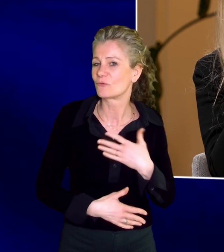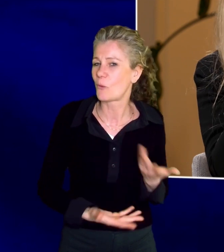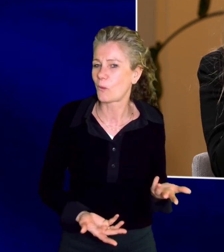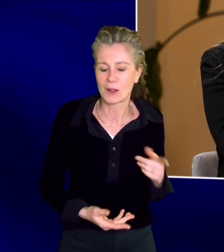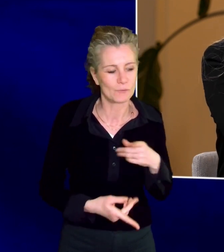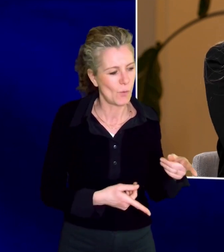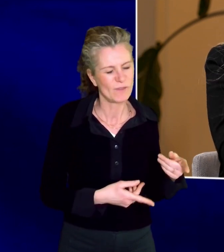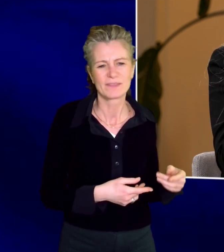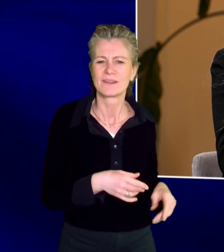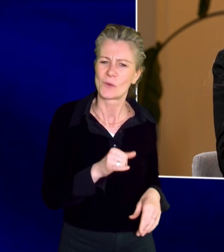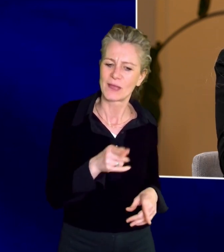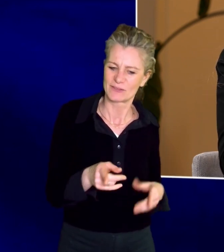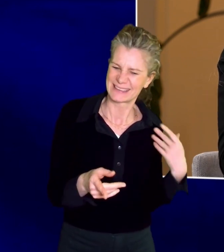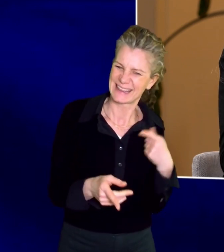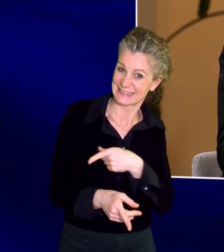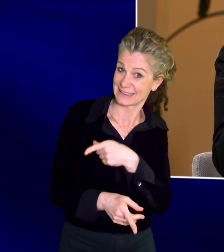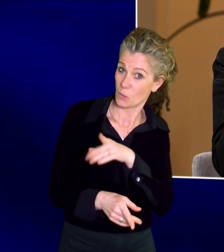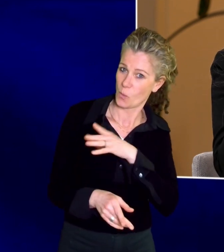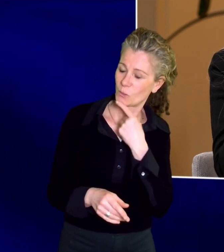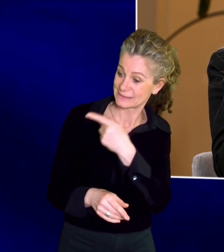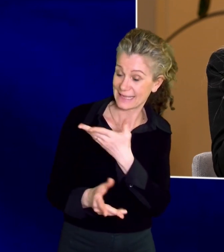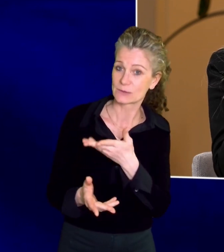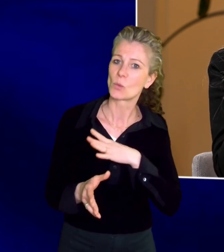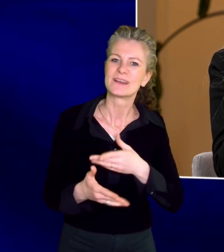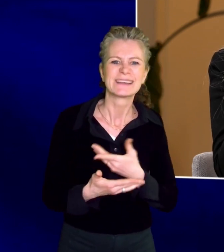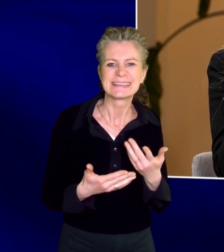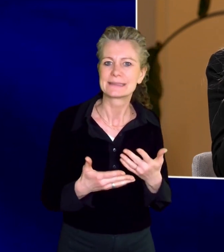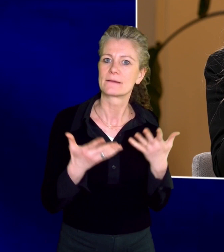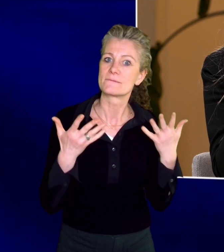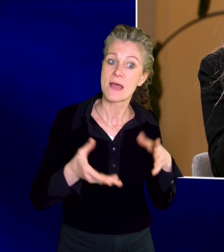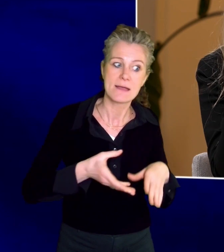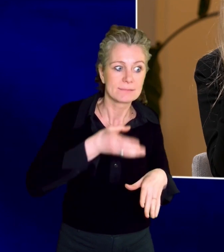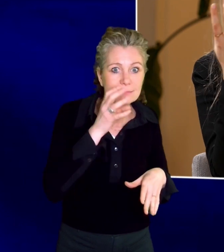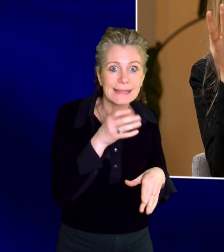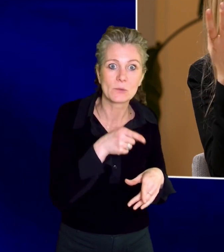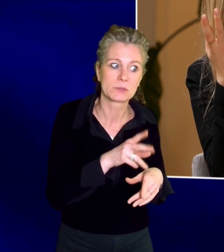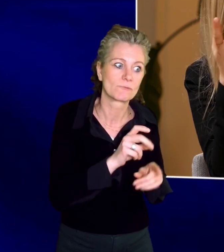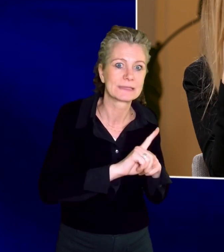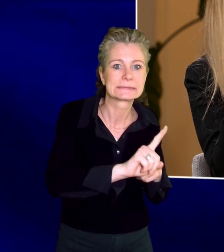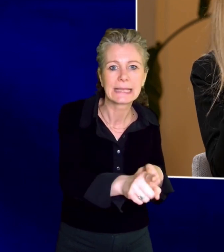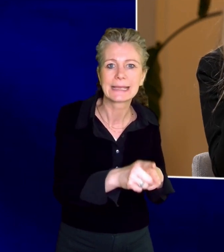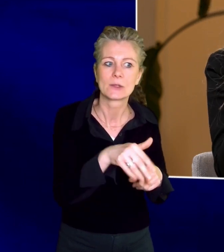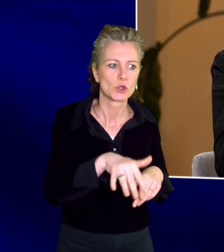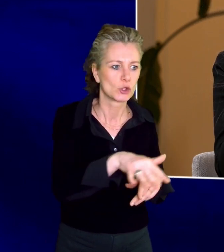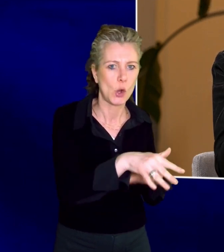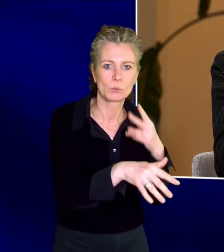Wat jij net ook zei: Niet te vaak drinken, want dan moet je naar de wc. En hoe ziet die ruimte eruit als je in een restaurant zit?